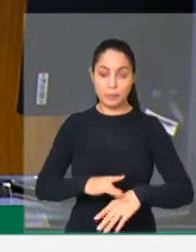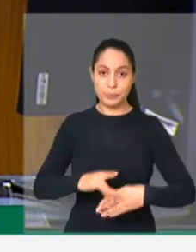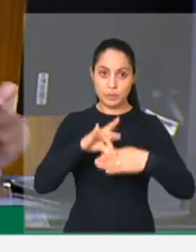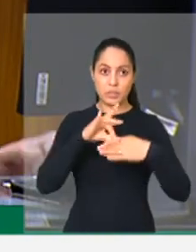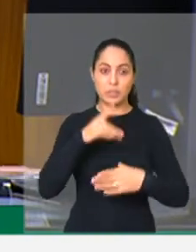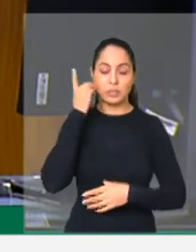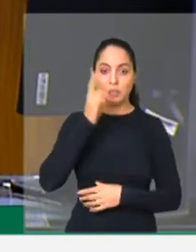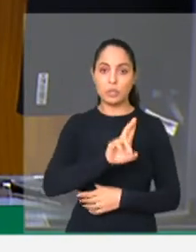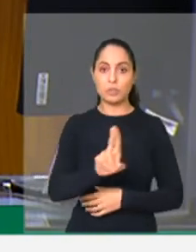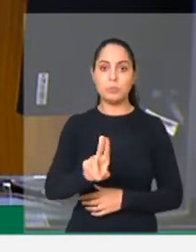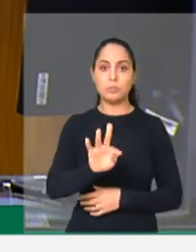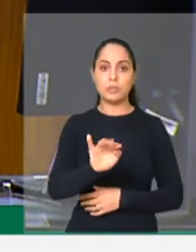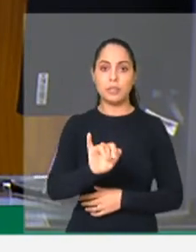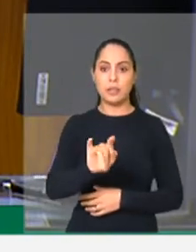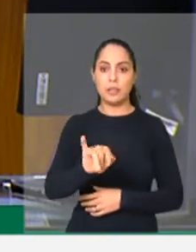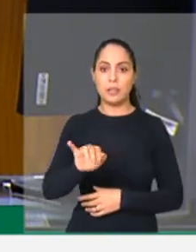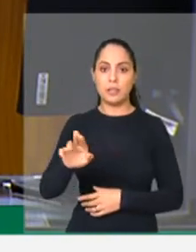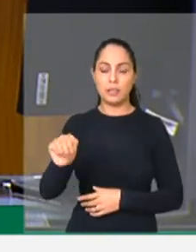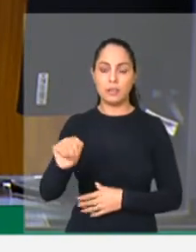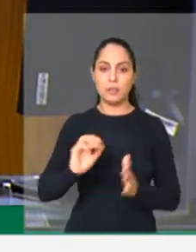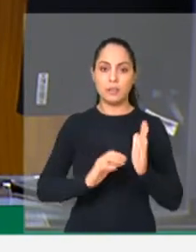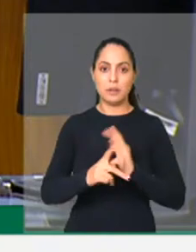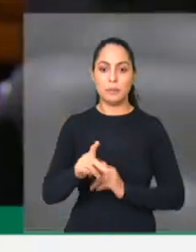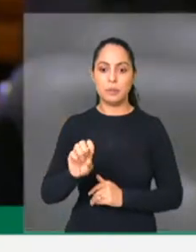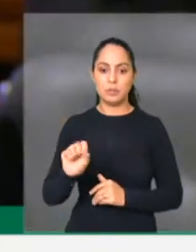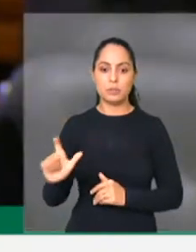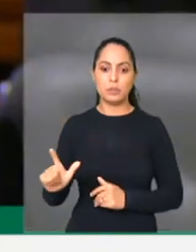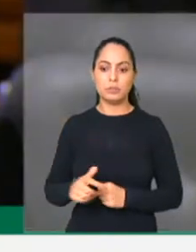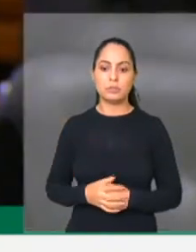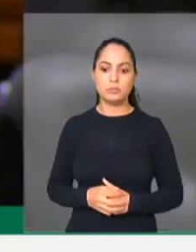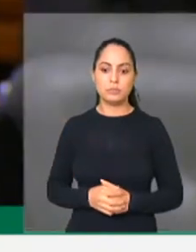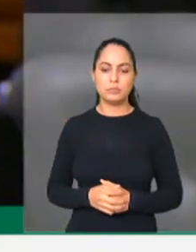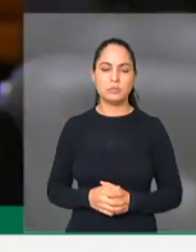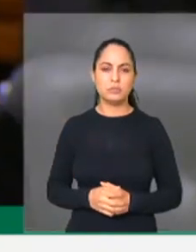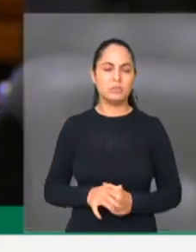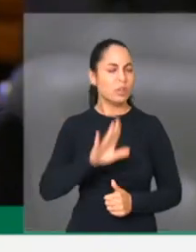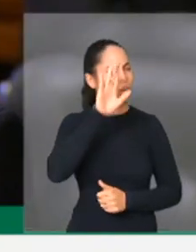ALTERA O TEXTO, ESTÁ APROVADO, ENTENDEMOS, MAS O PARTIDO NOVO GOSTARIA DE DEIXAR BEM CLARO QUE NÃO